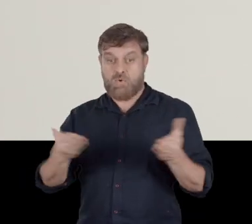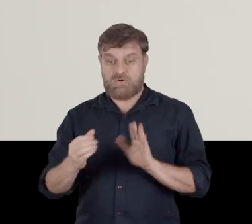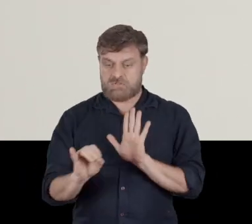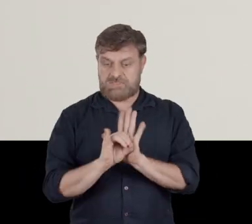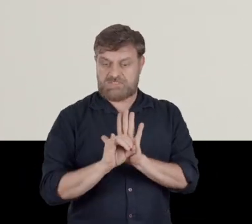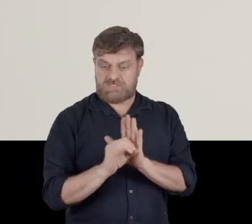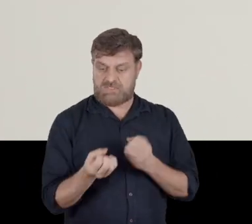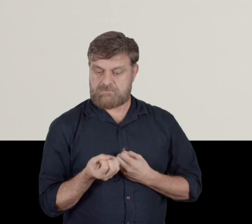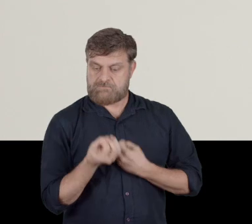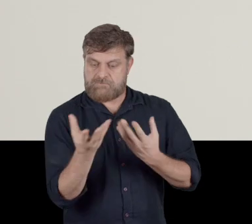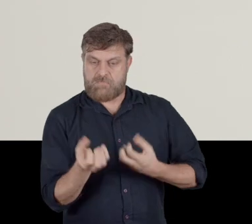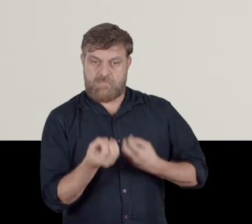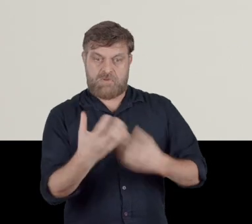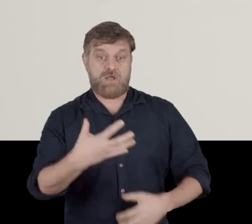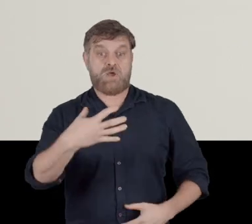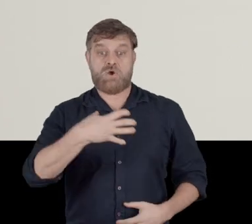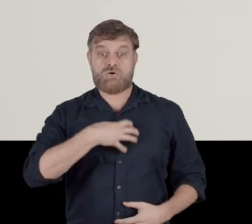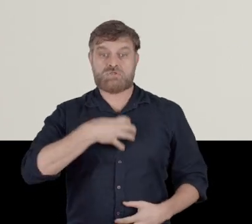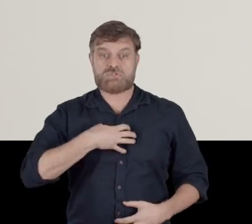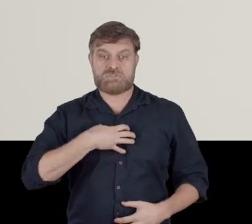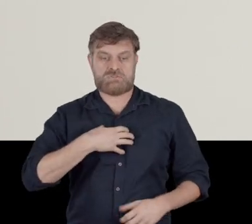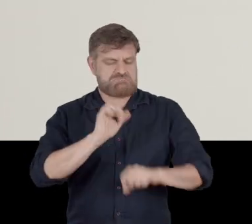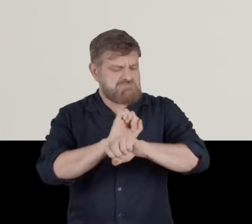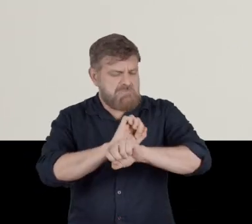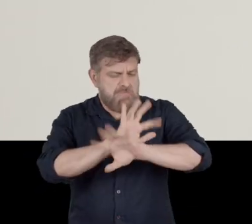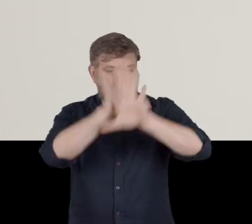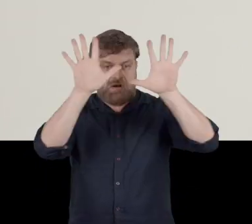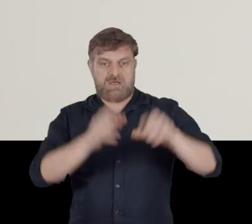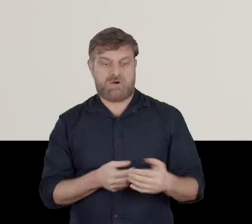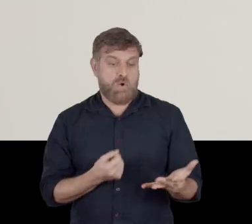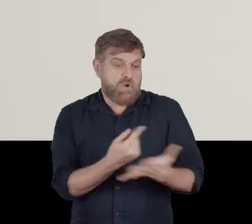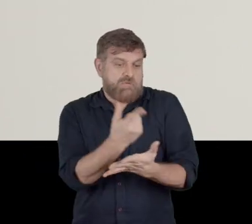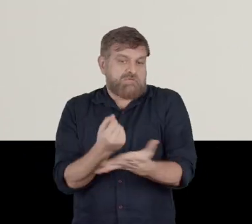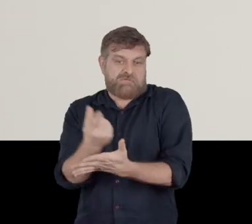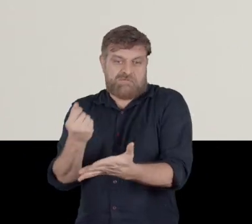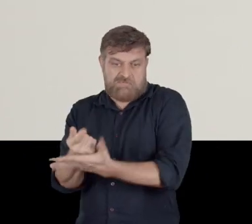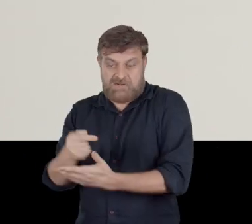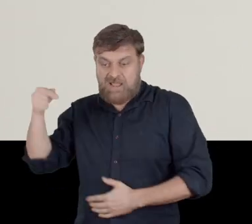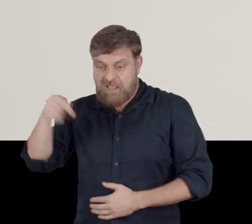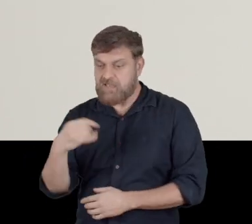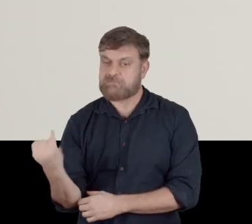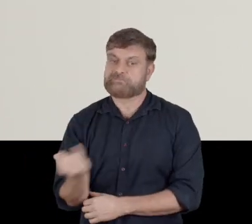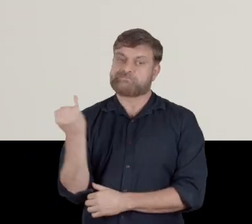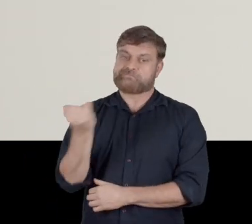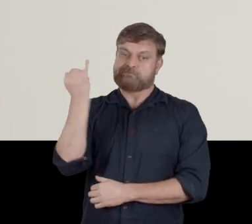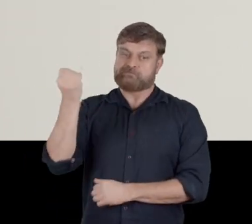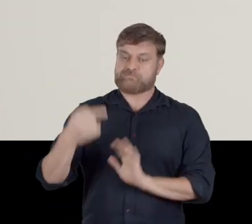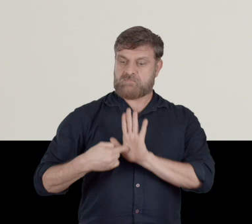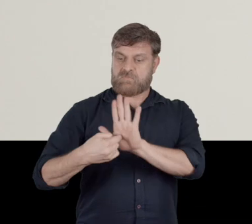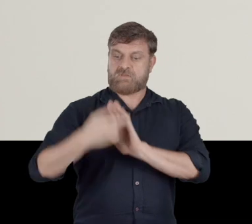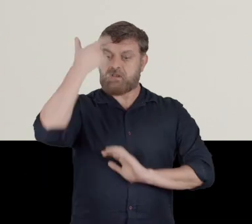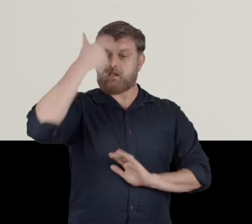mas hoje elas podem expor isso de uma maneira mais clara pelo consumo. Então o consumo é extremamente importante para isso,